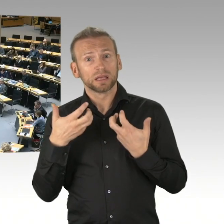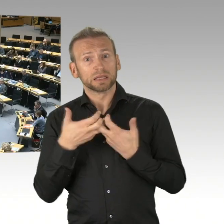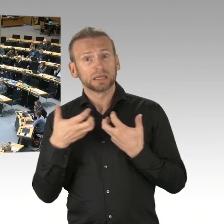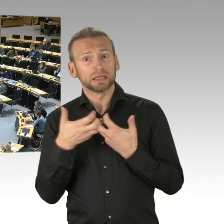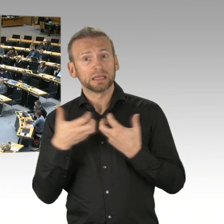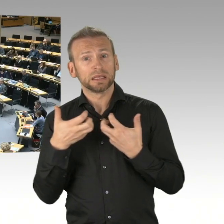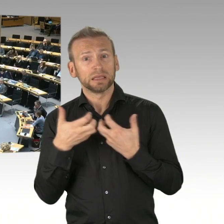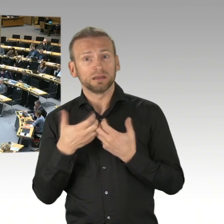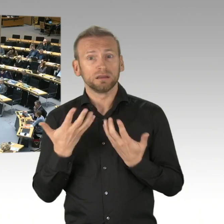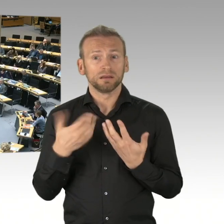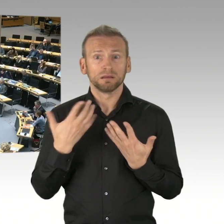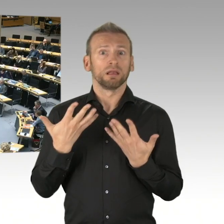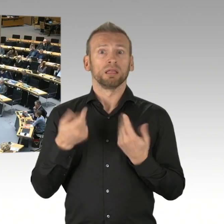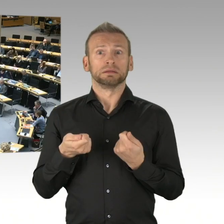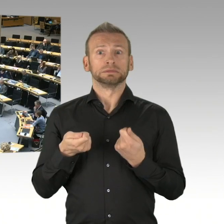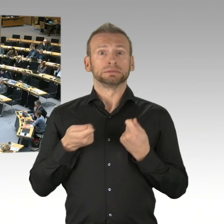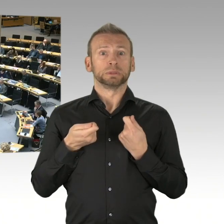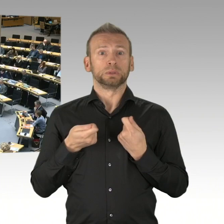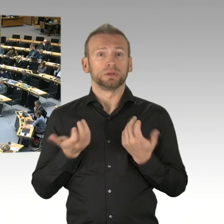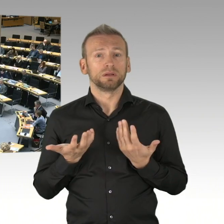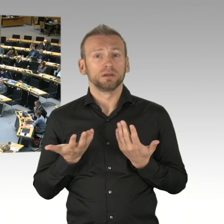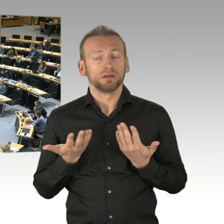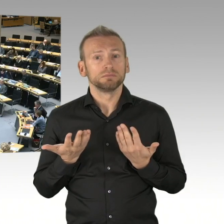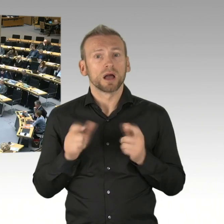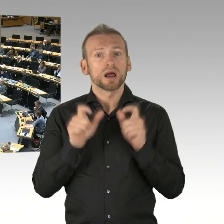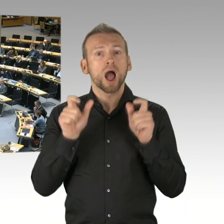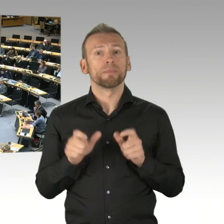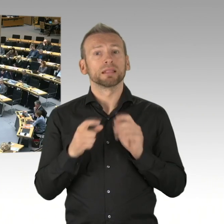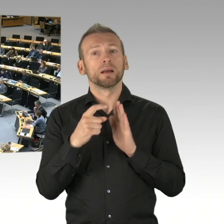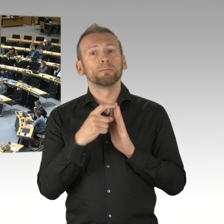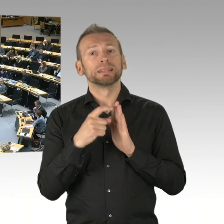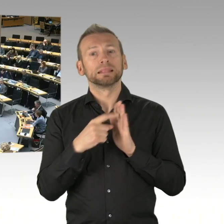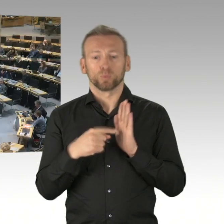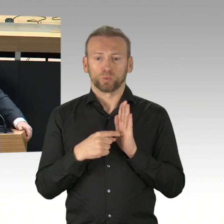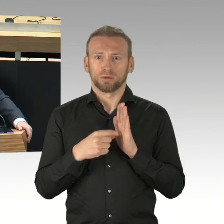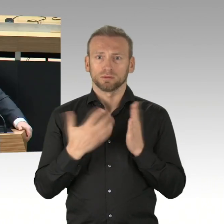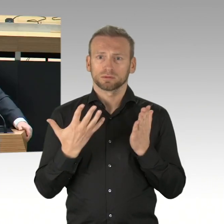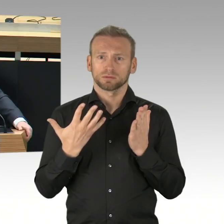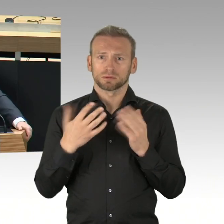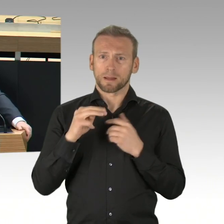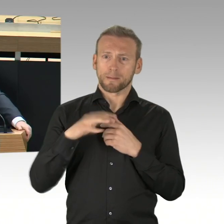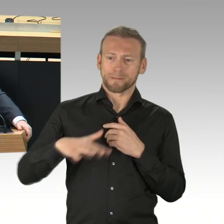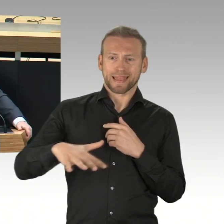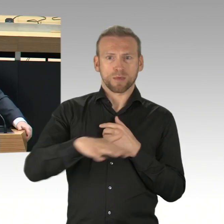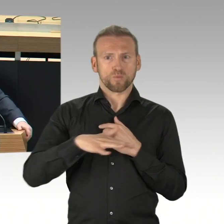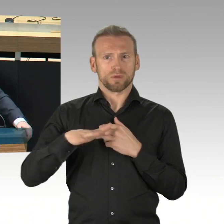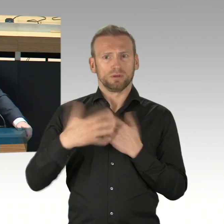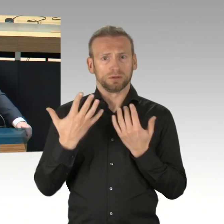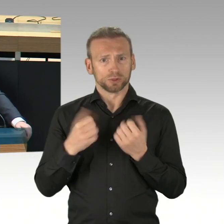(Zwischenrufe) Wir haben was mit Zweckentfremdungsgesetz zu tun, wir haben es Mietendeckelgesetz zu tun, mit Wohnortaufsichtsgesetz